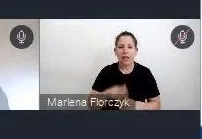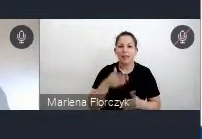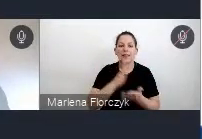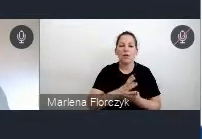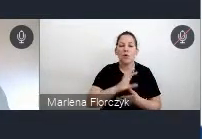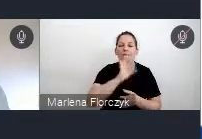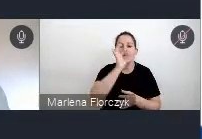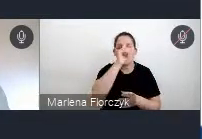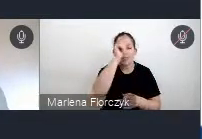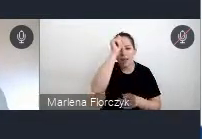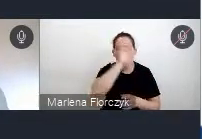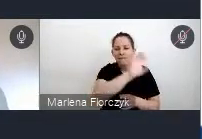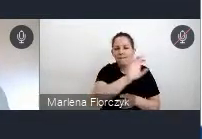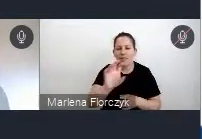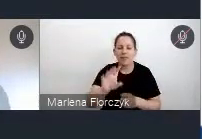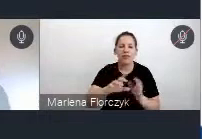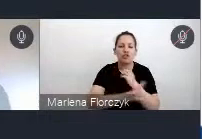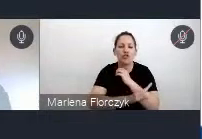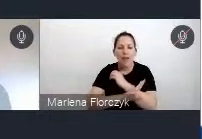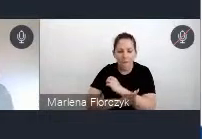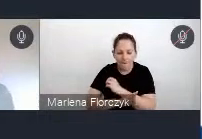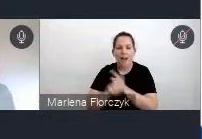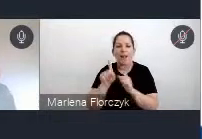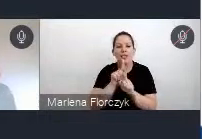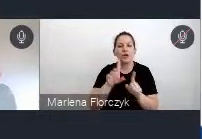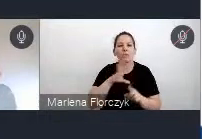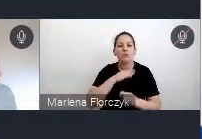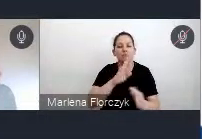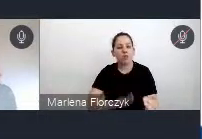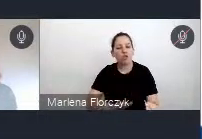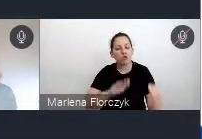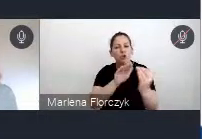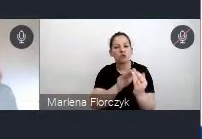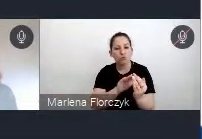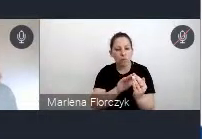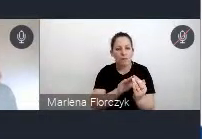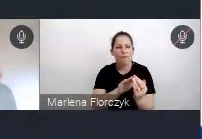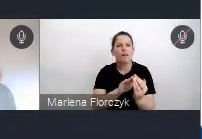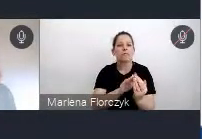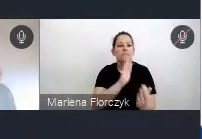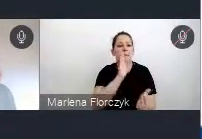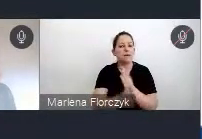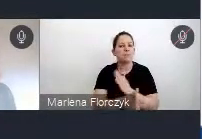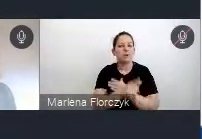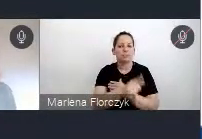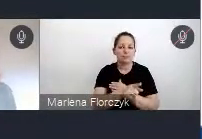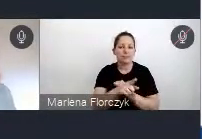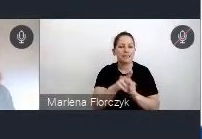a więc już jak gdyby możemy dostosować bezpośrednio zasady pielęgnacji tych drzew,